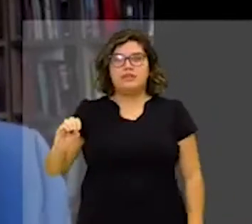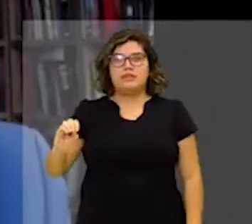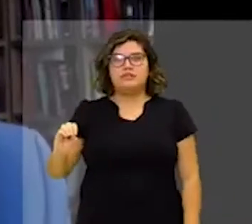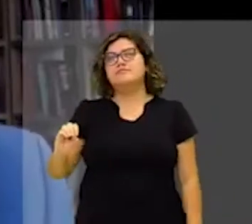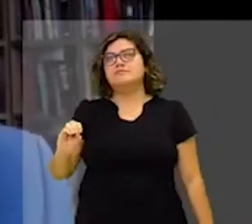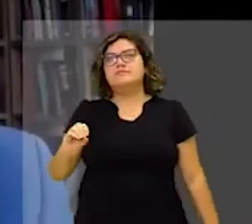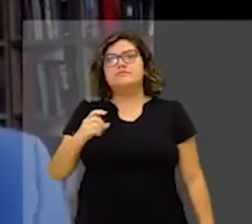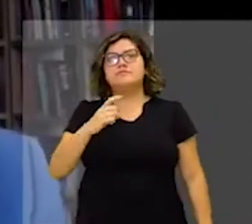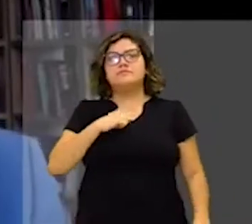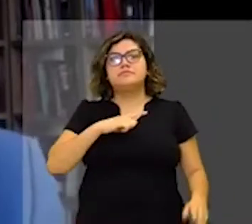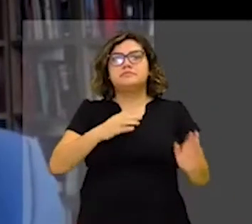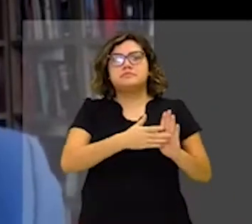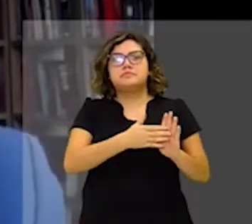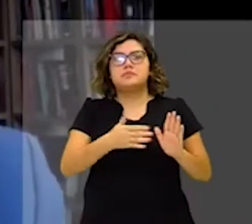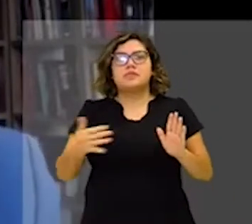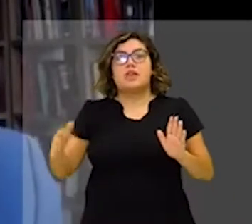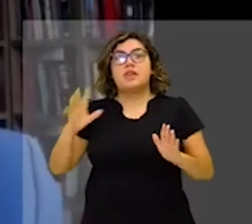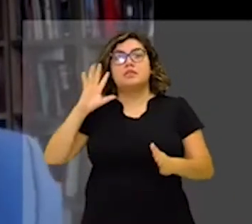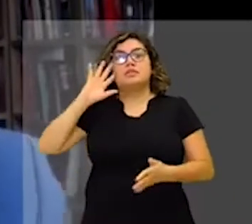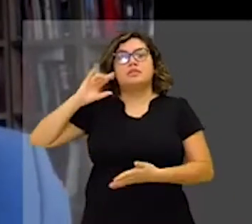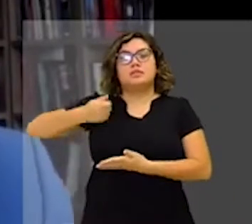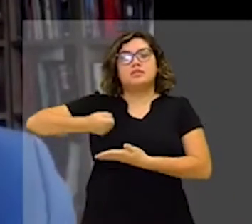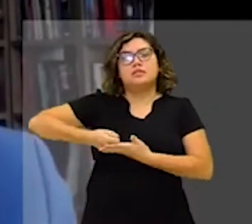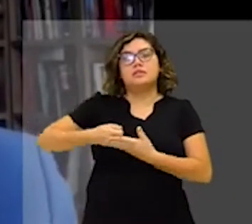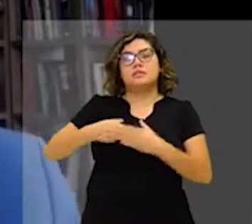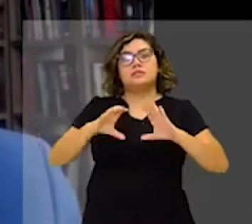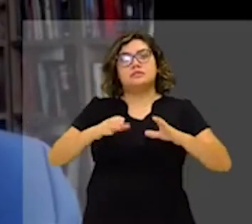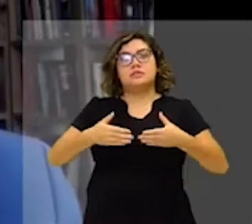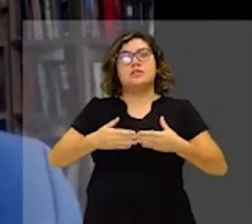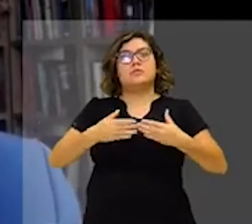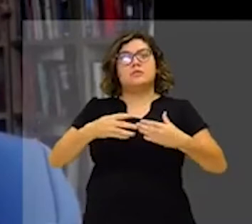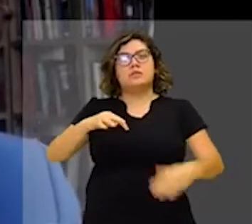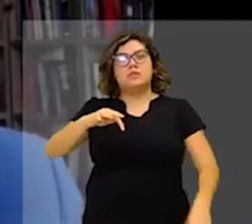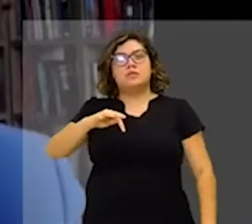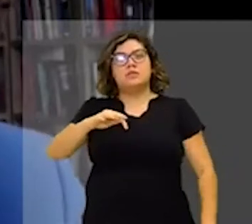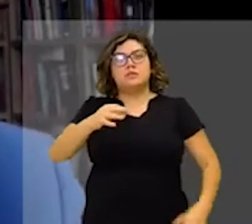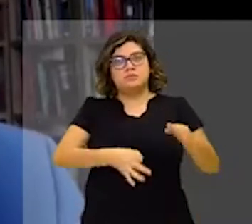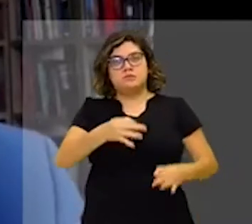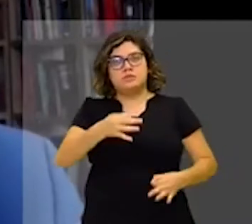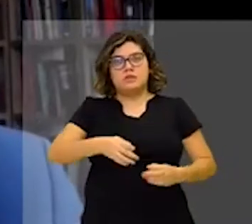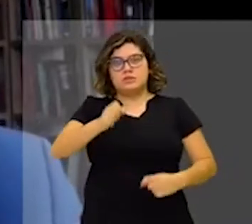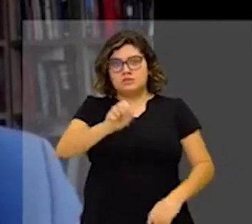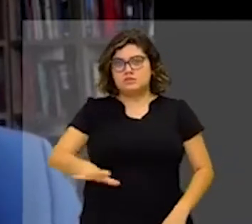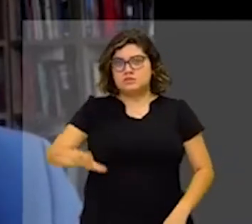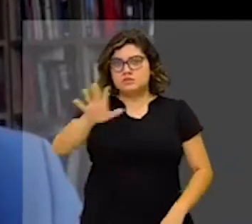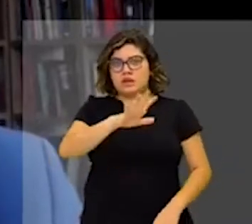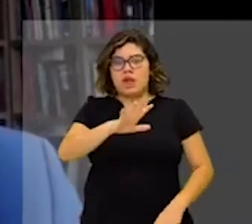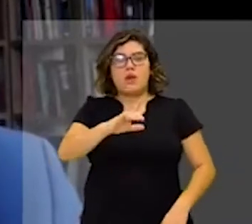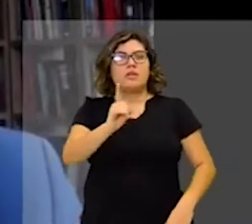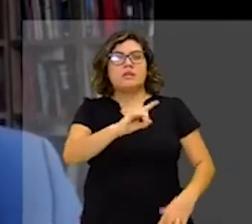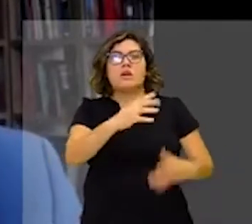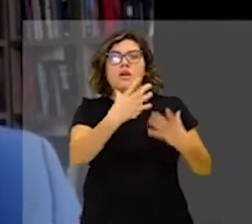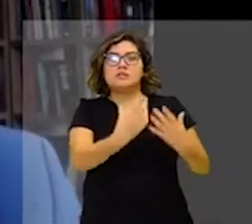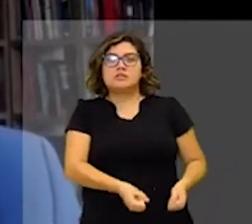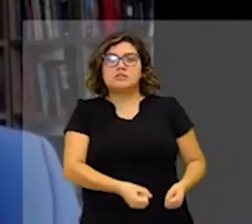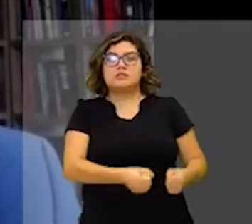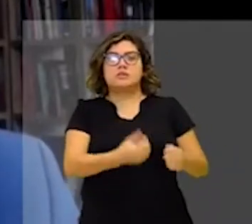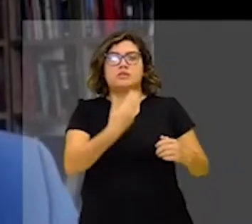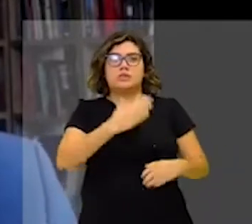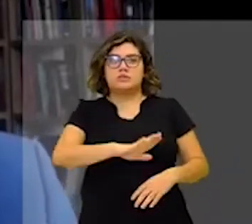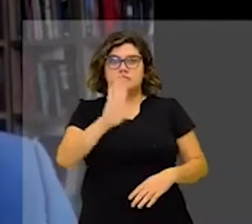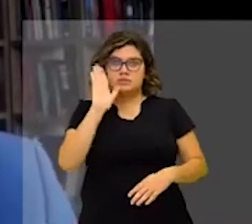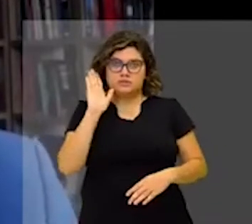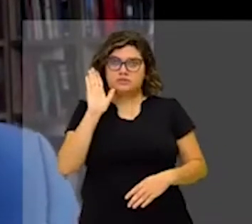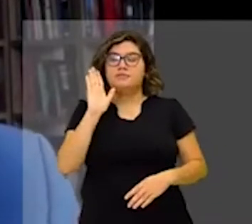de decisão no tribunal regional que indeferiu o registro daquela candidatura e posteriormente do